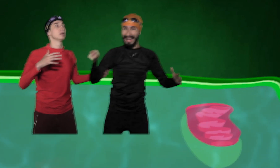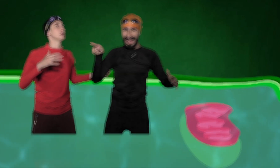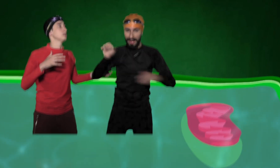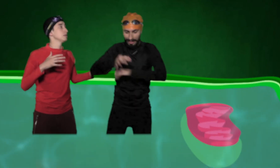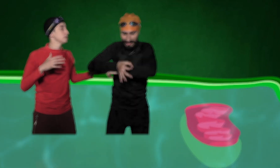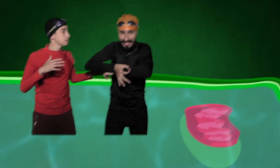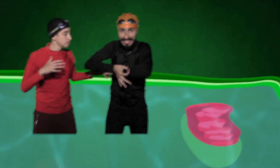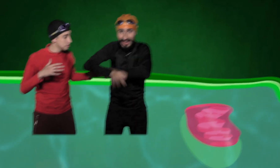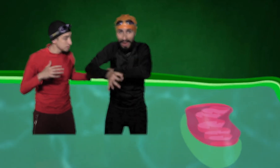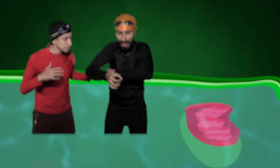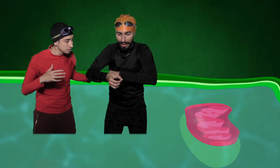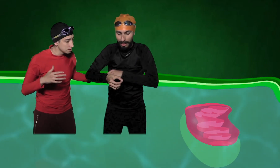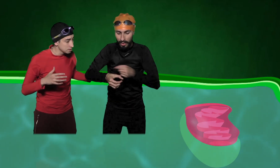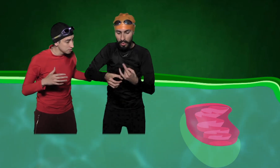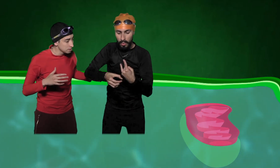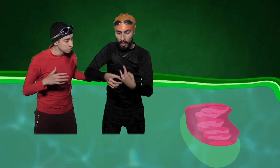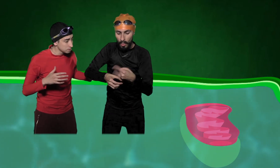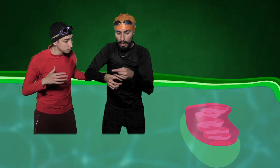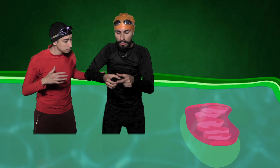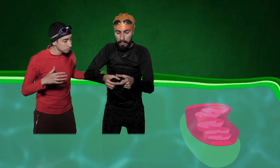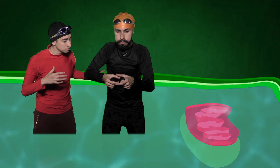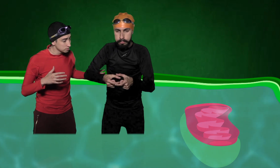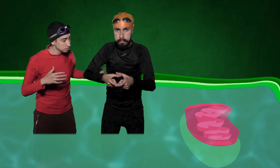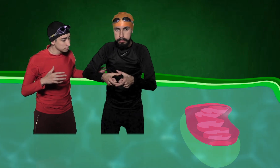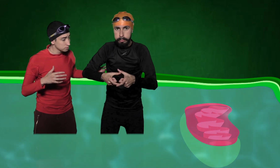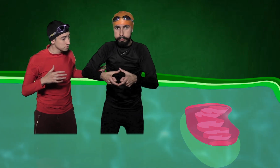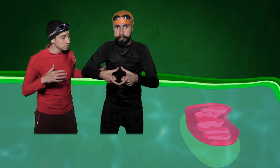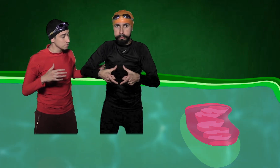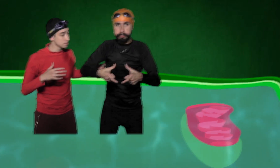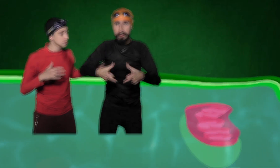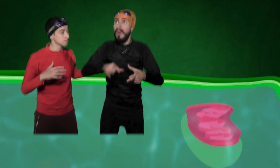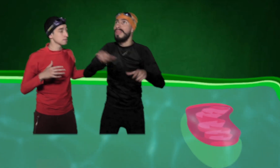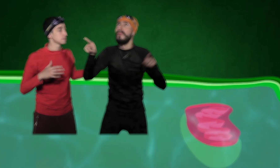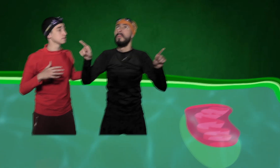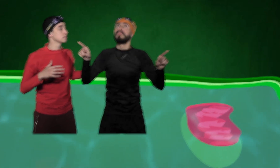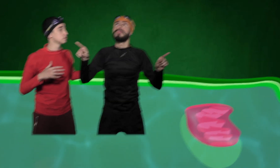y es cuando la célula crece, así: